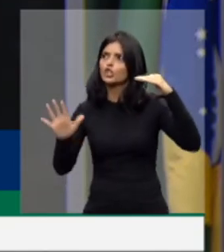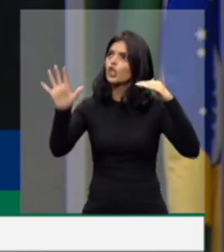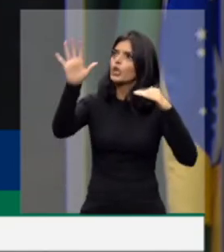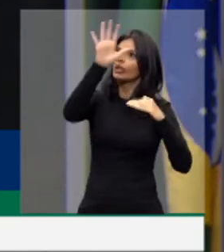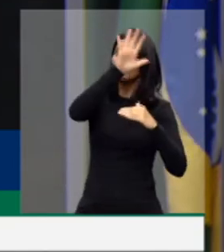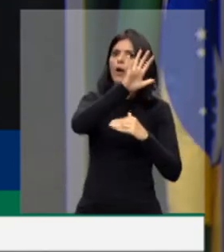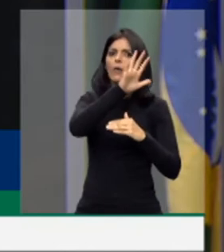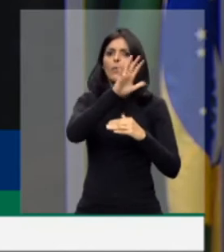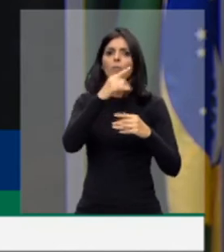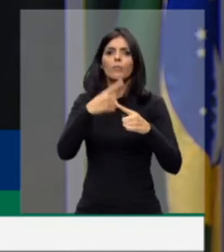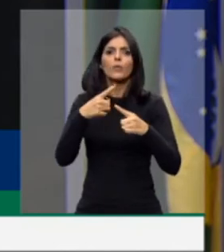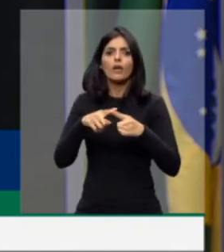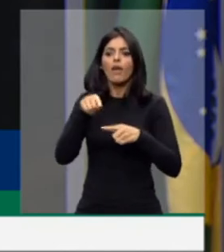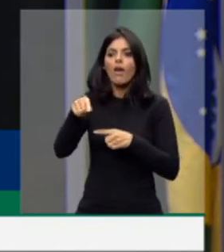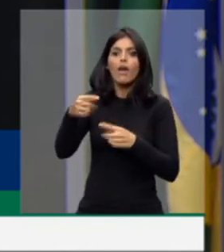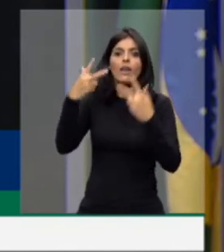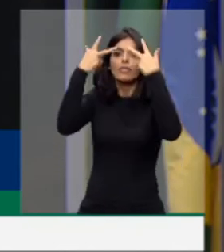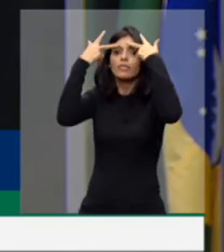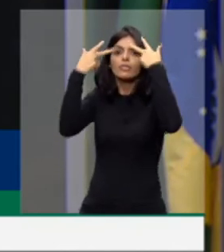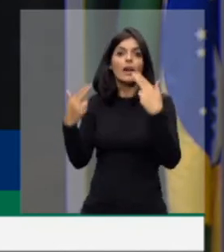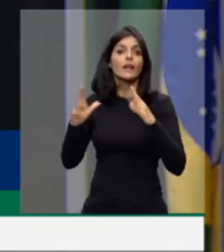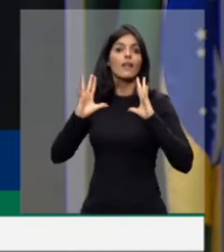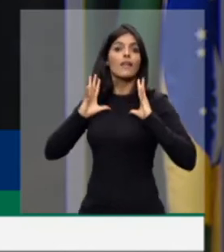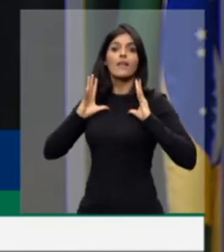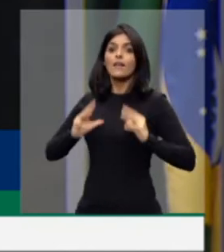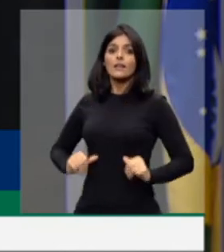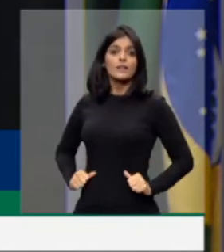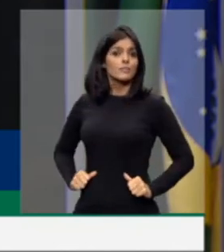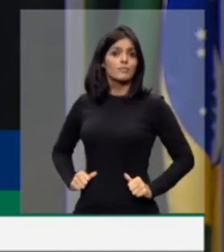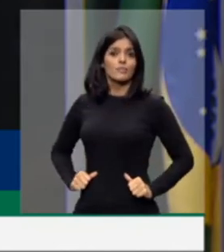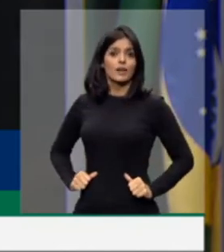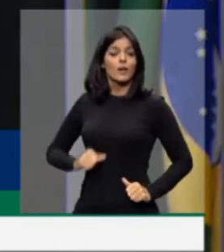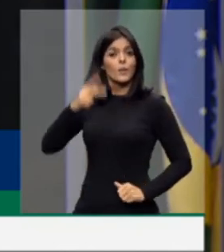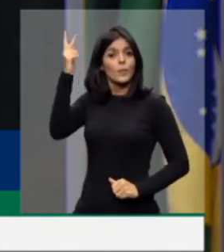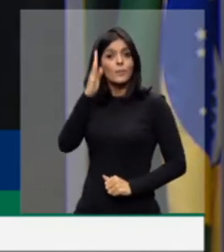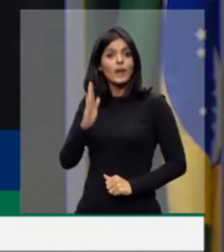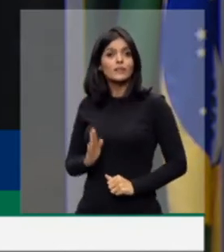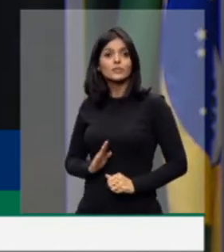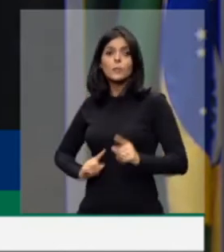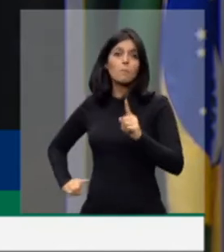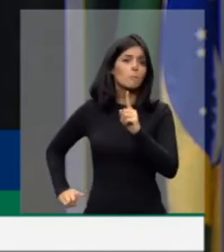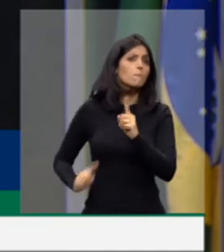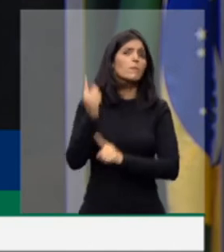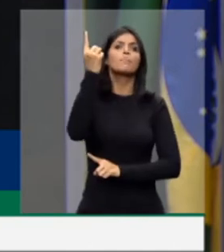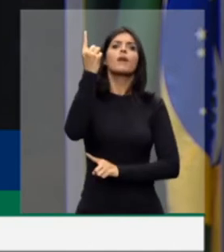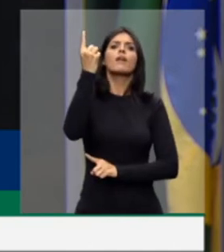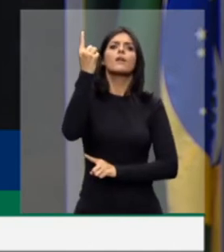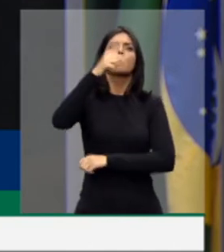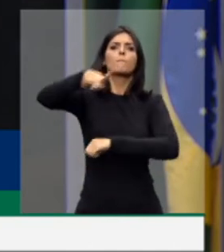TORNO DE 10%. É DE NOVO DESPROPORCIONAL AUMENTAR A DESIGUALDADE REGIONAL A PARTIR DE UMA FONTE NATURAL LIMPA, QUE COLOCA INCLUSIVE O BRASIL